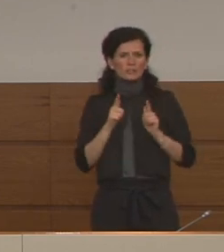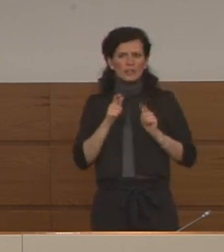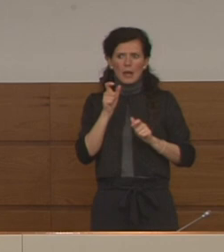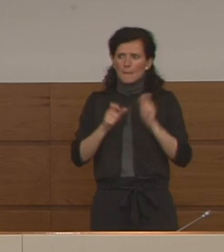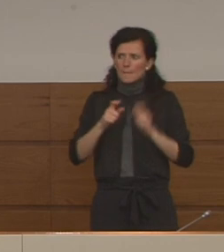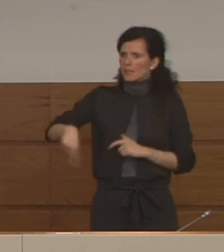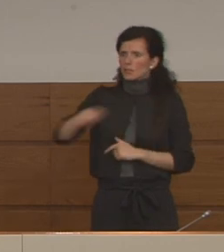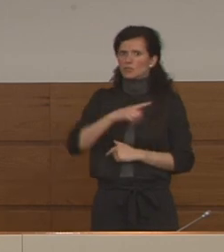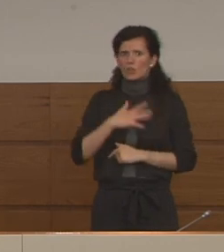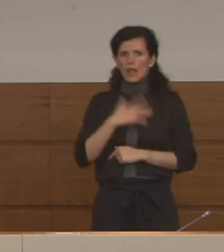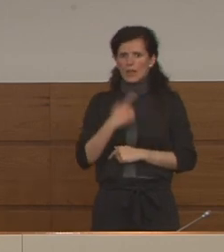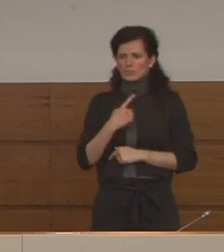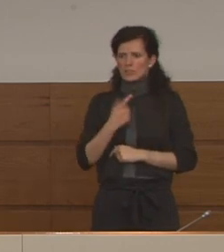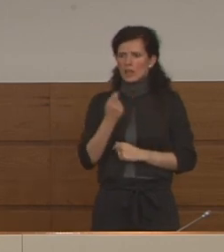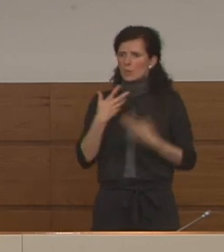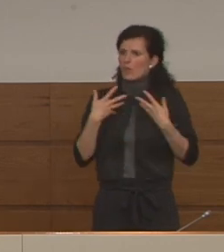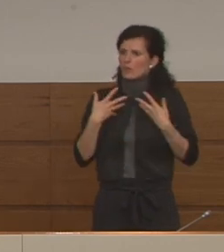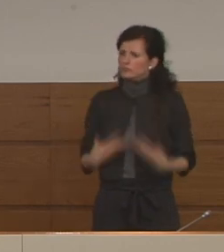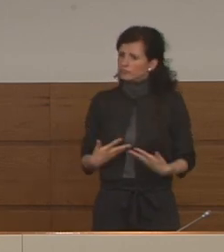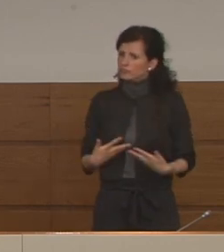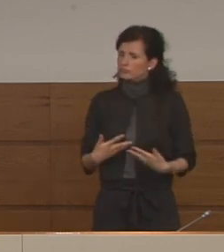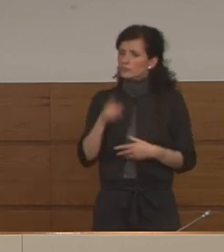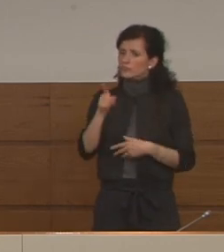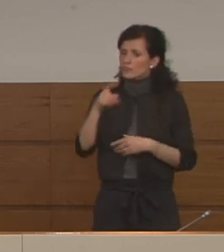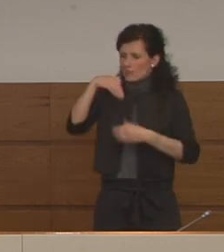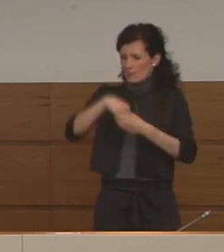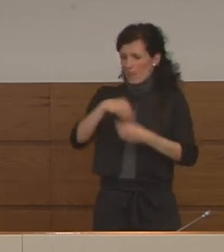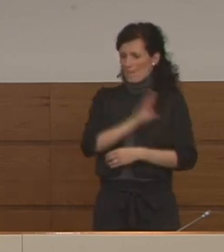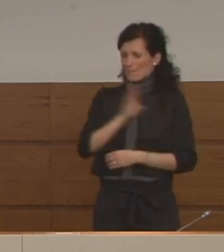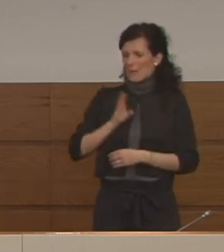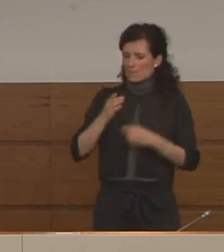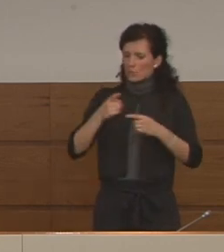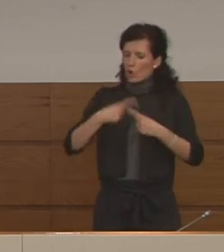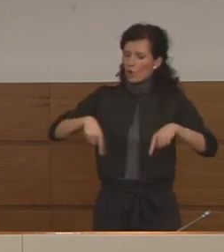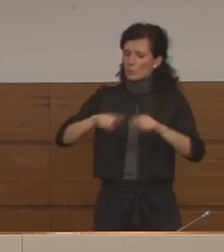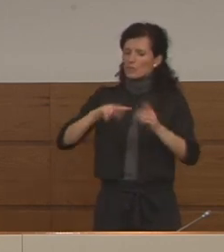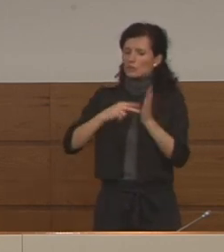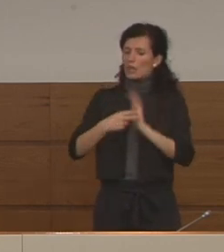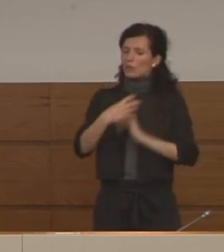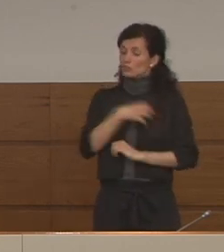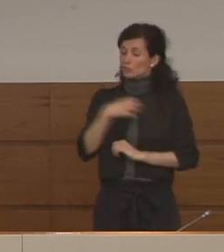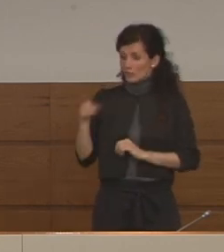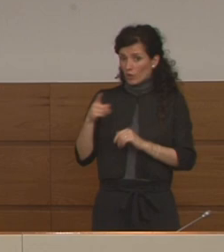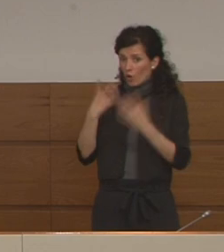se lei come membro del Comitato Tecnico Scientifico condivide questa posizione.